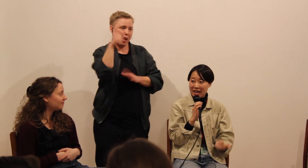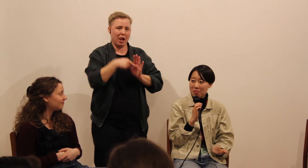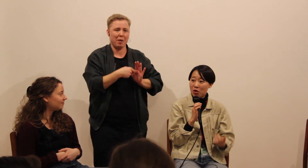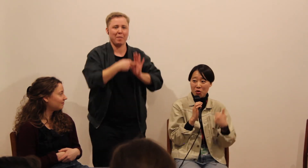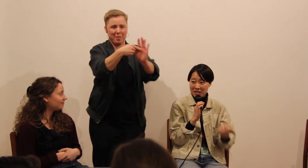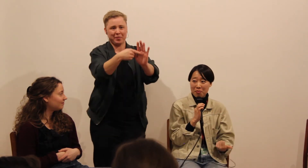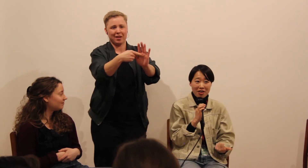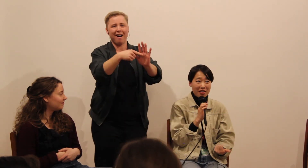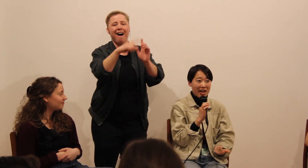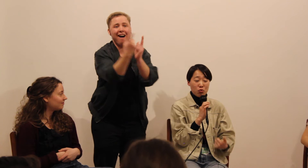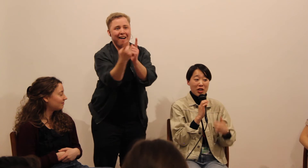Und es war entweder dasselbe oder sehr ähnliche Erfahrungen.